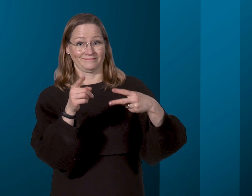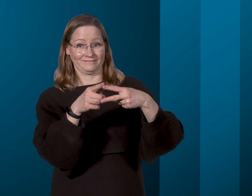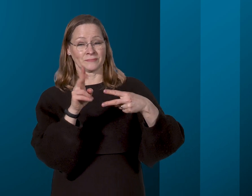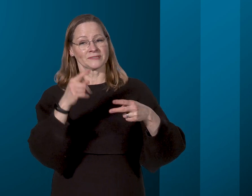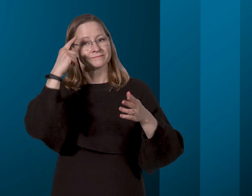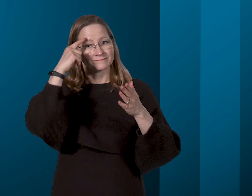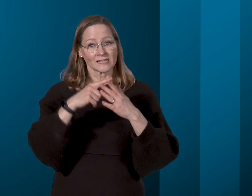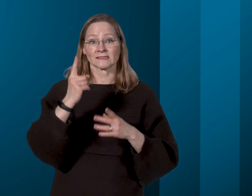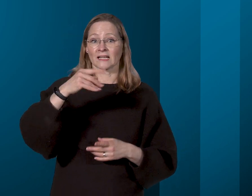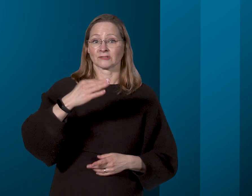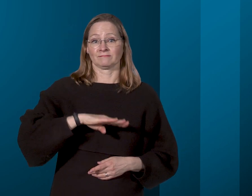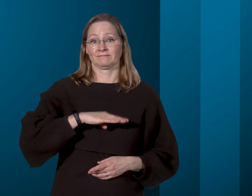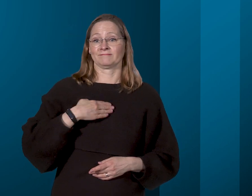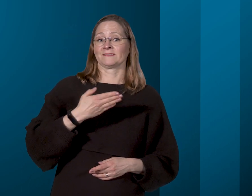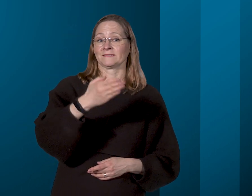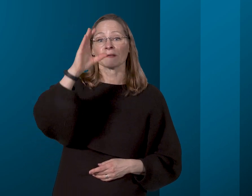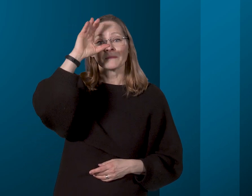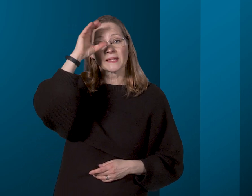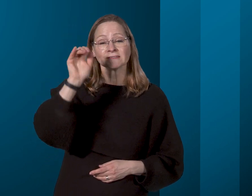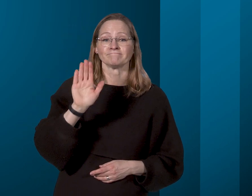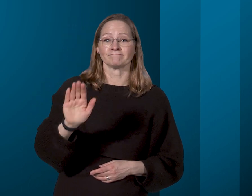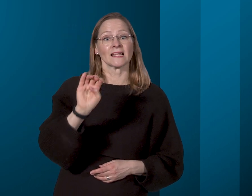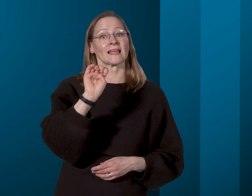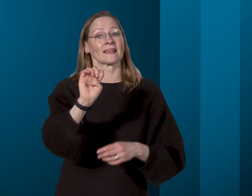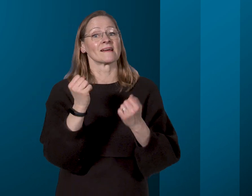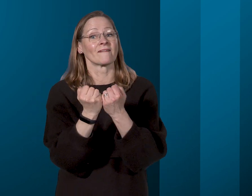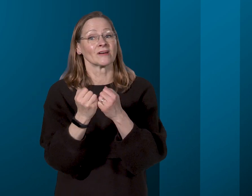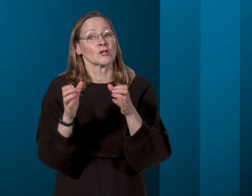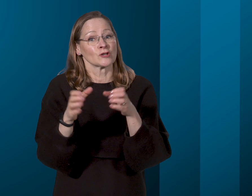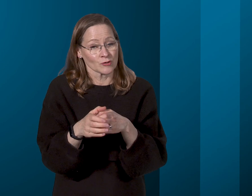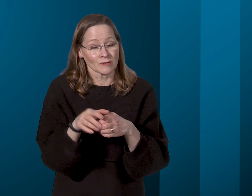Toinen näistä on yli 18-vuotiaiden miesten e-kaveriryhmä, -